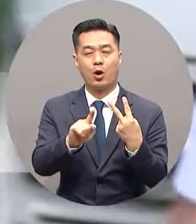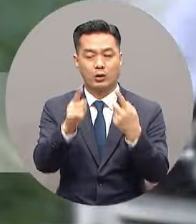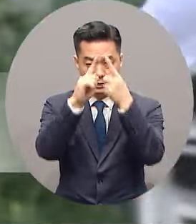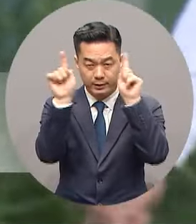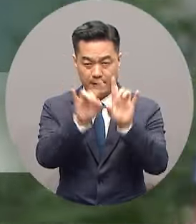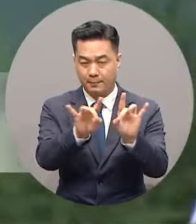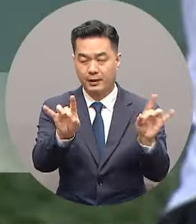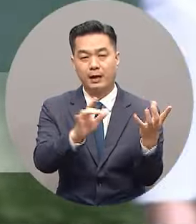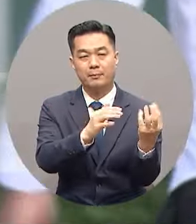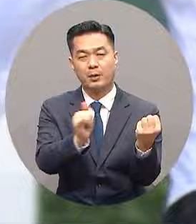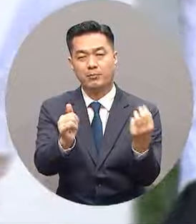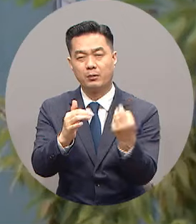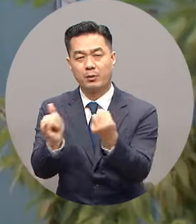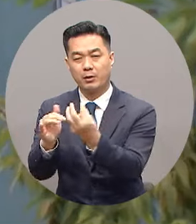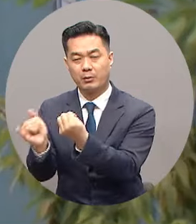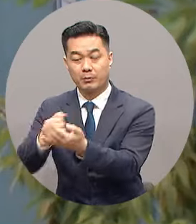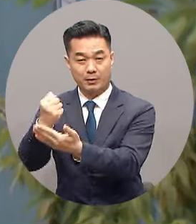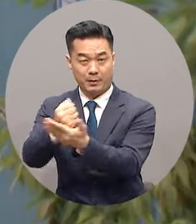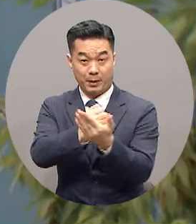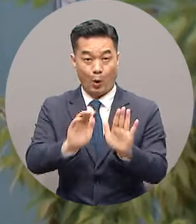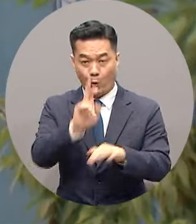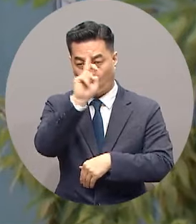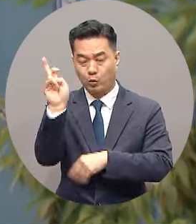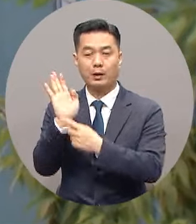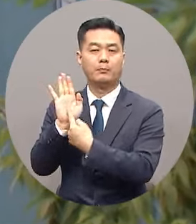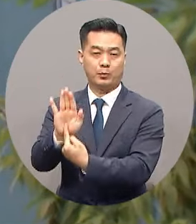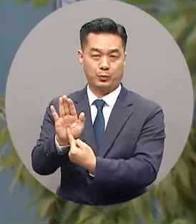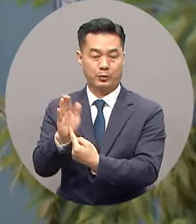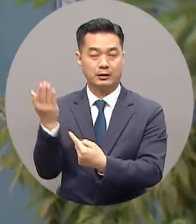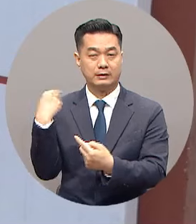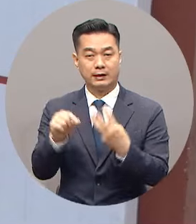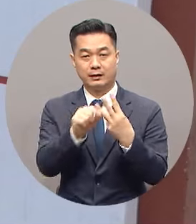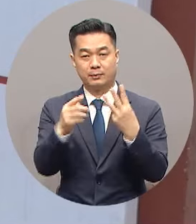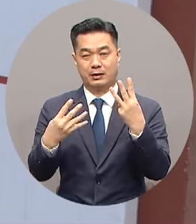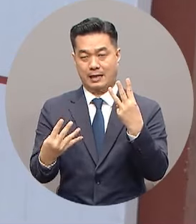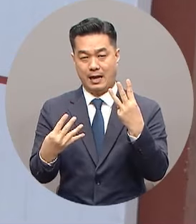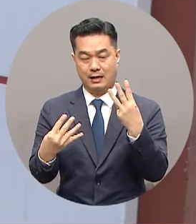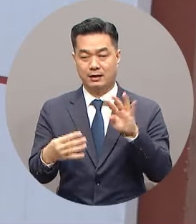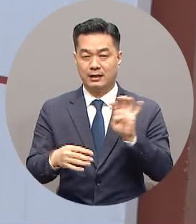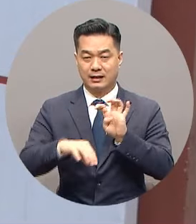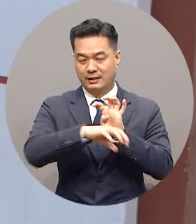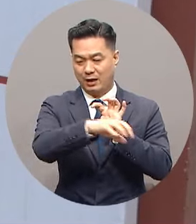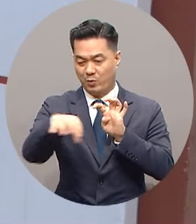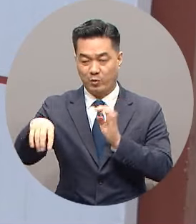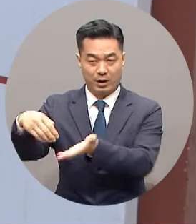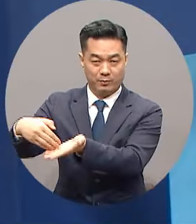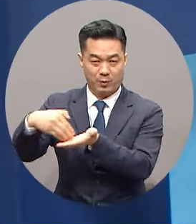배정할지 오늘 오후 발표될 것으로 보입니다.